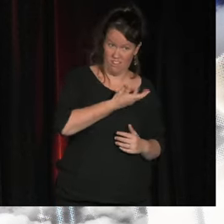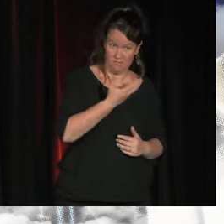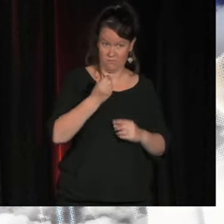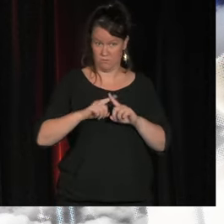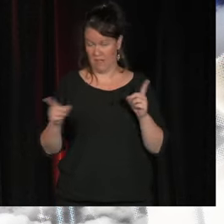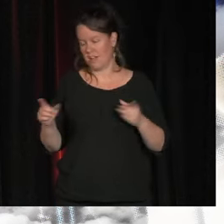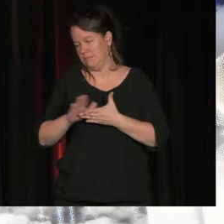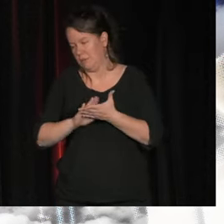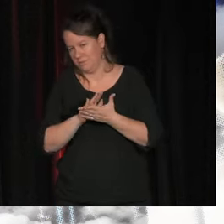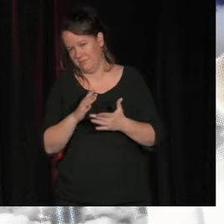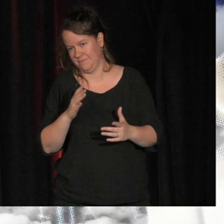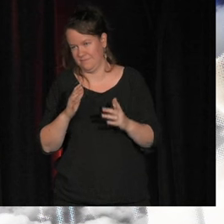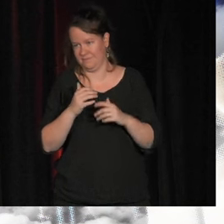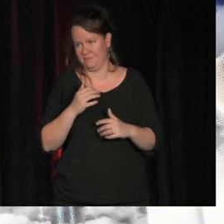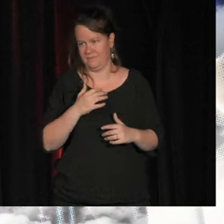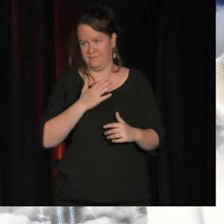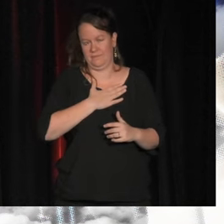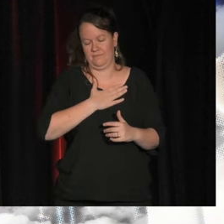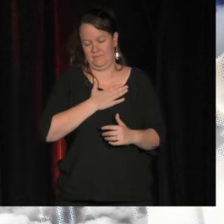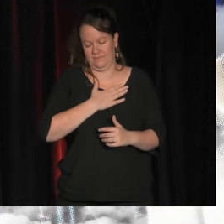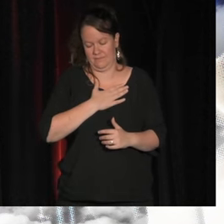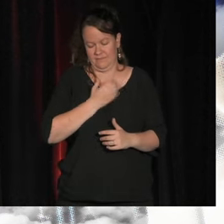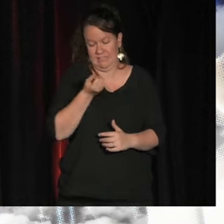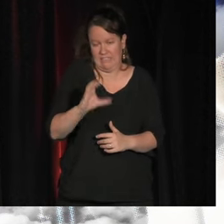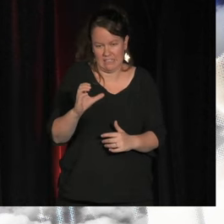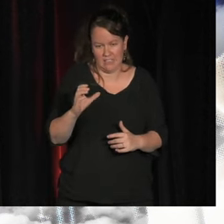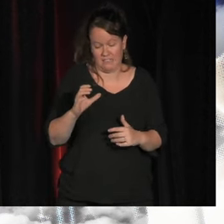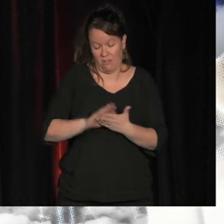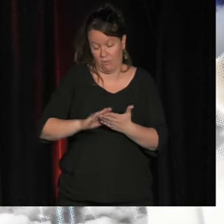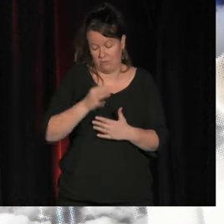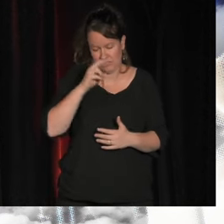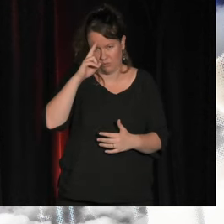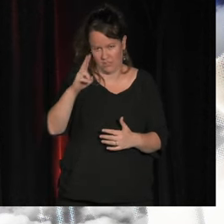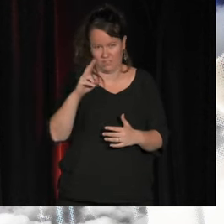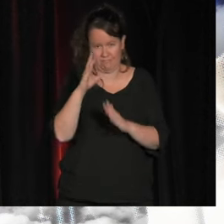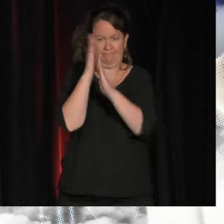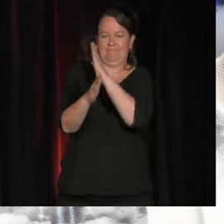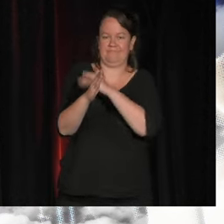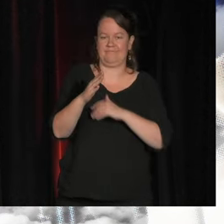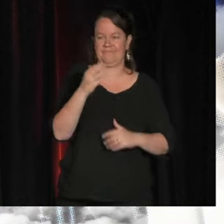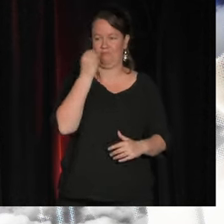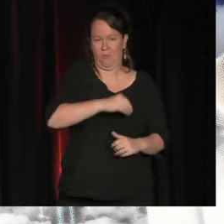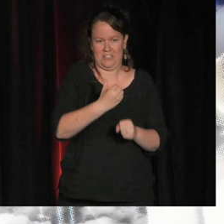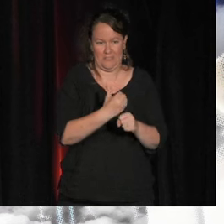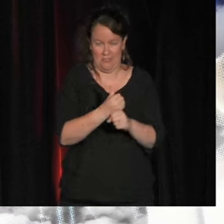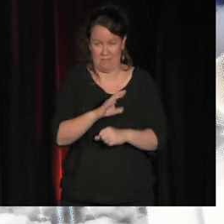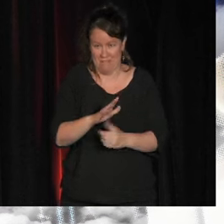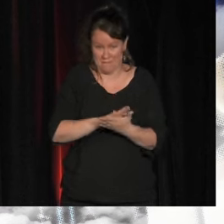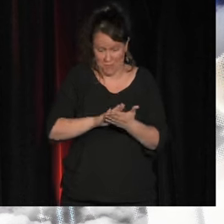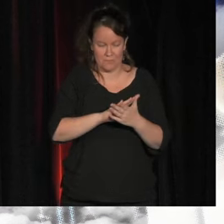dû dire et je sais que je suis quelqu'un de très sec donc je ne suis pas du tout diplomate pour un sou, désolé, mais le jeu vidéo est une forme d'expression artistique.